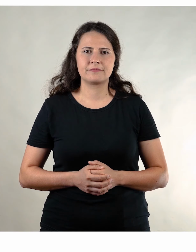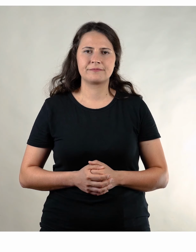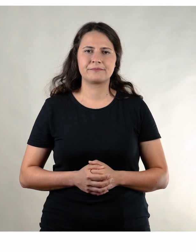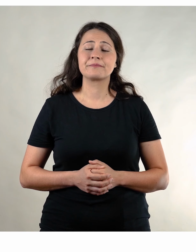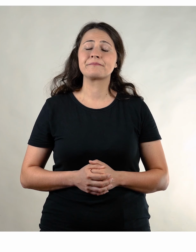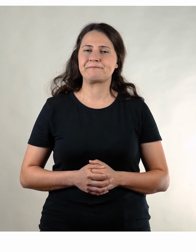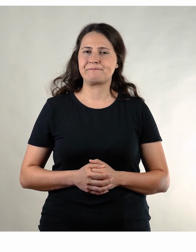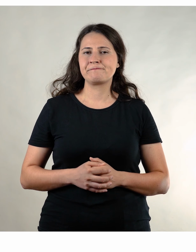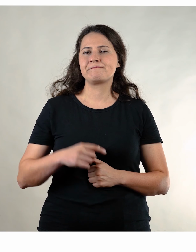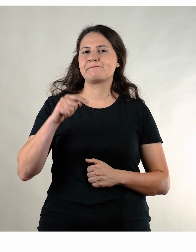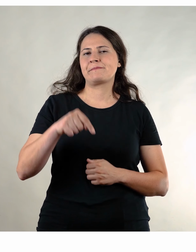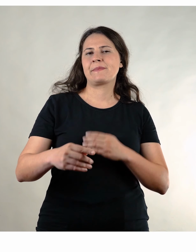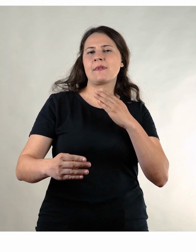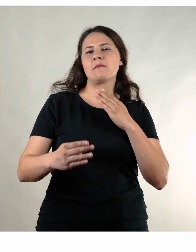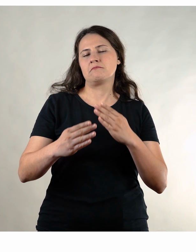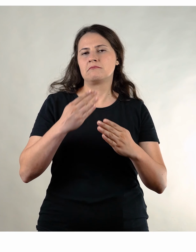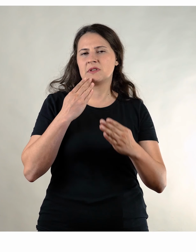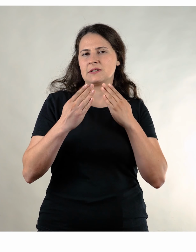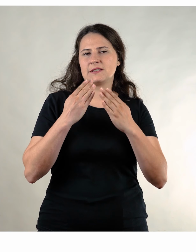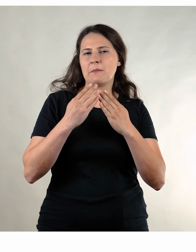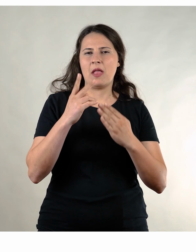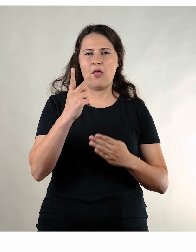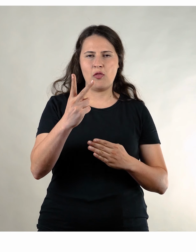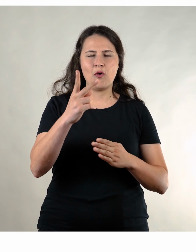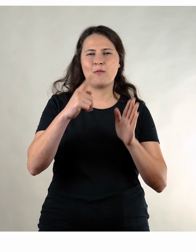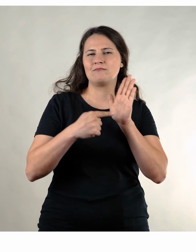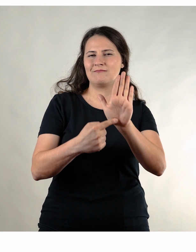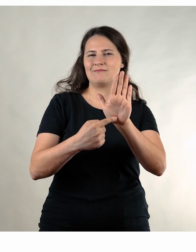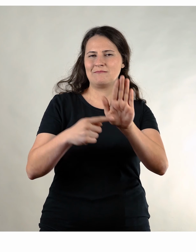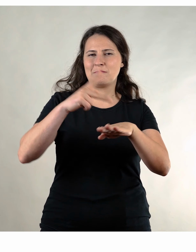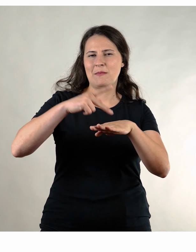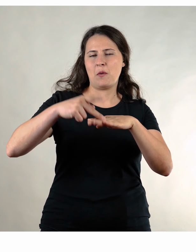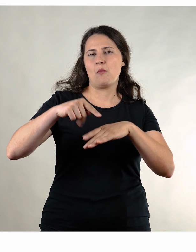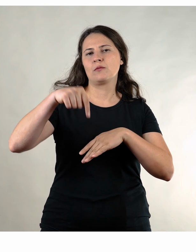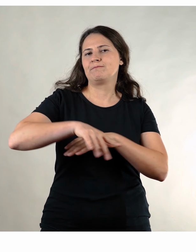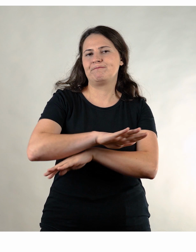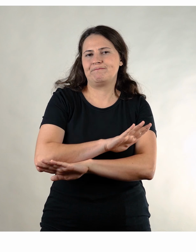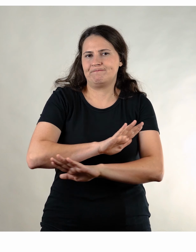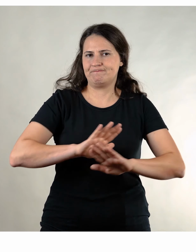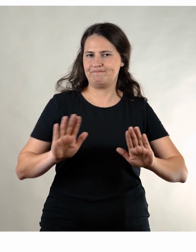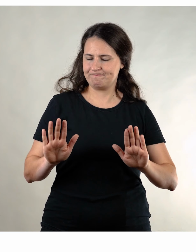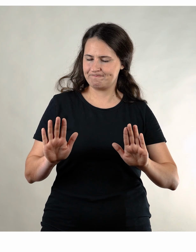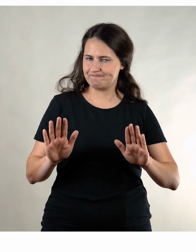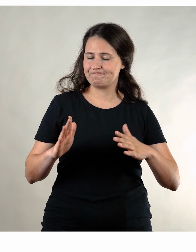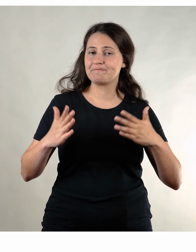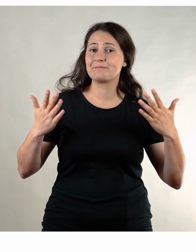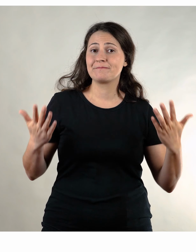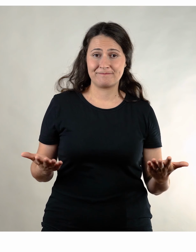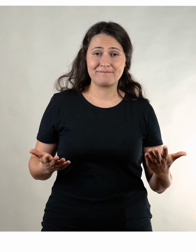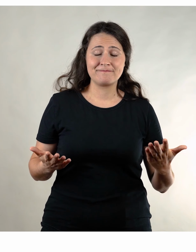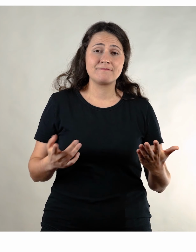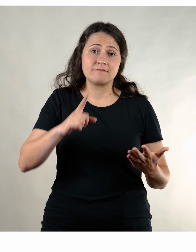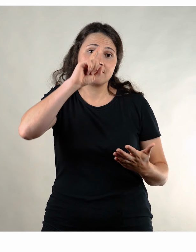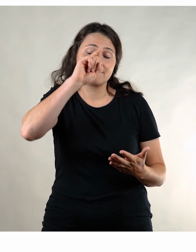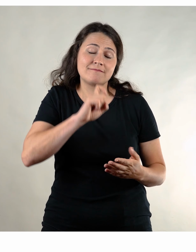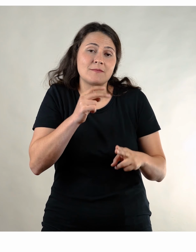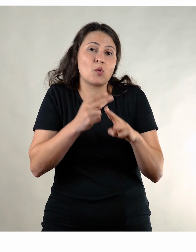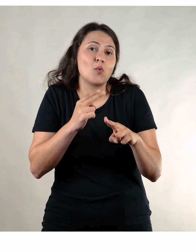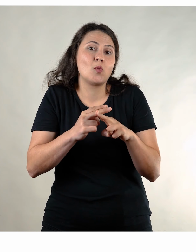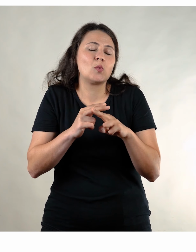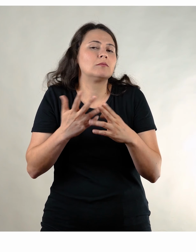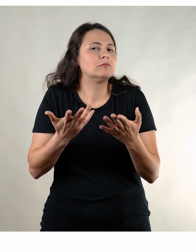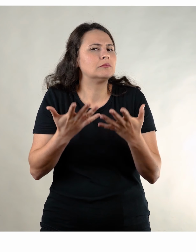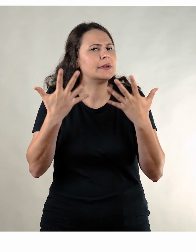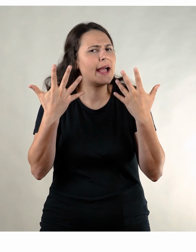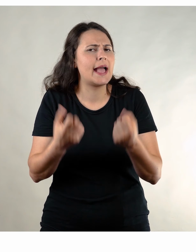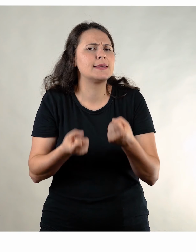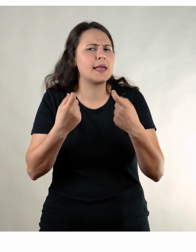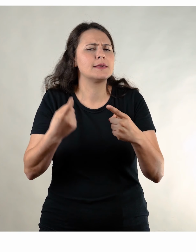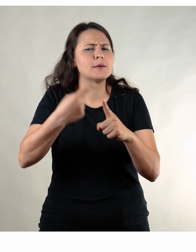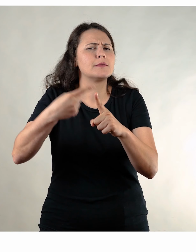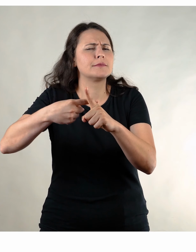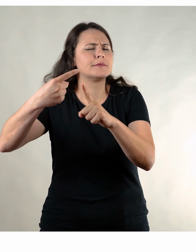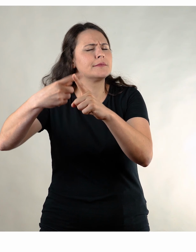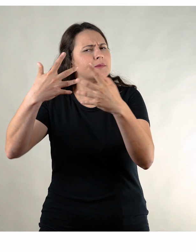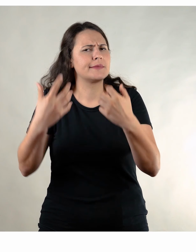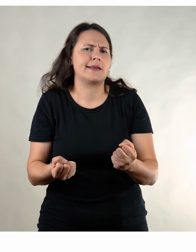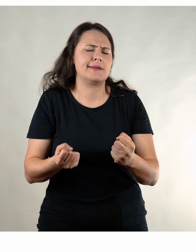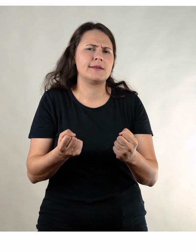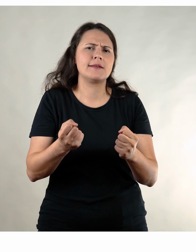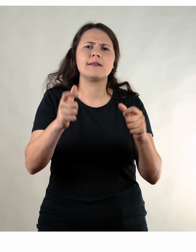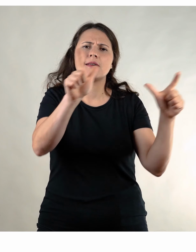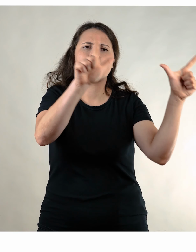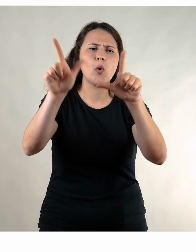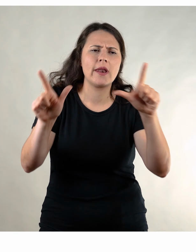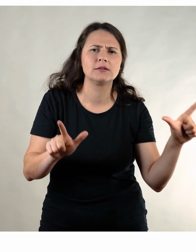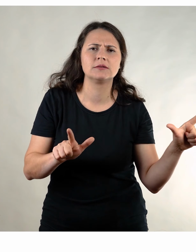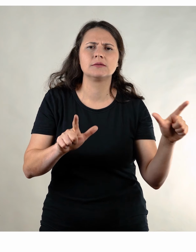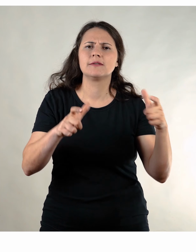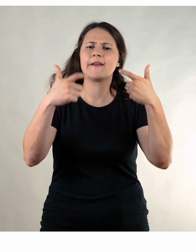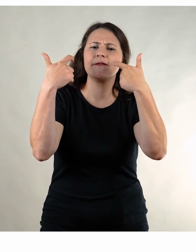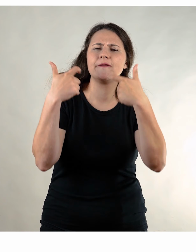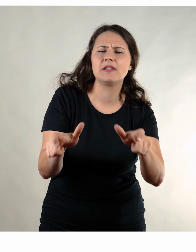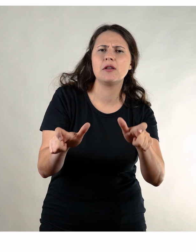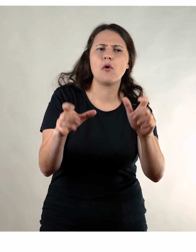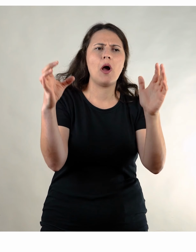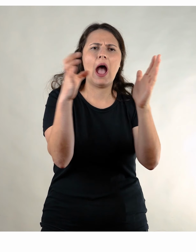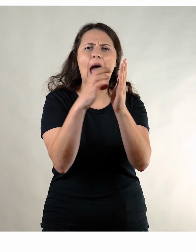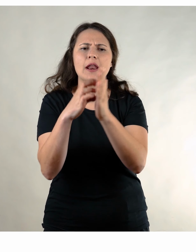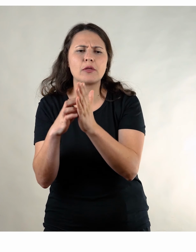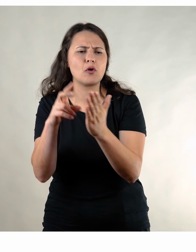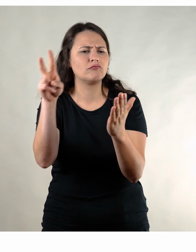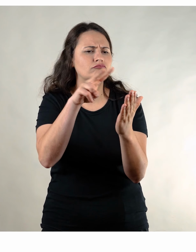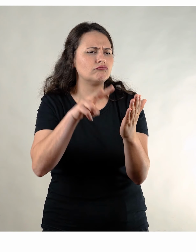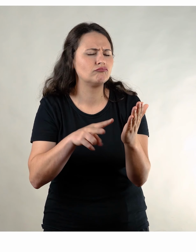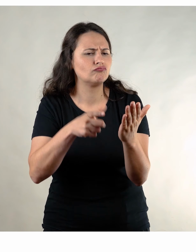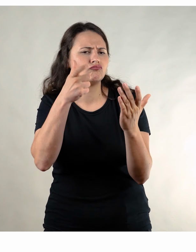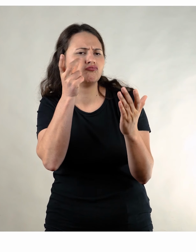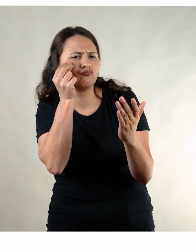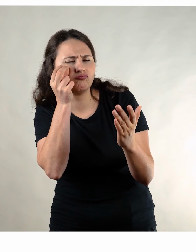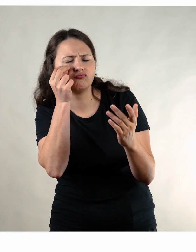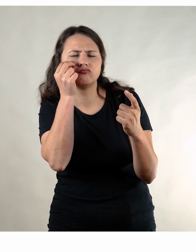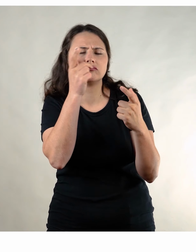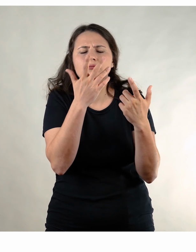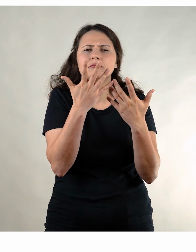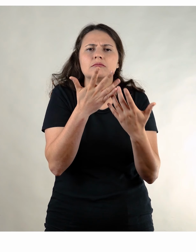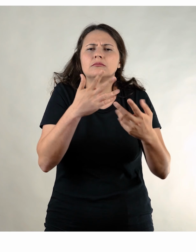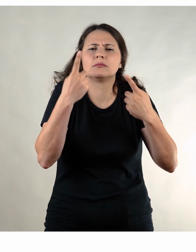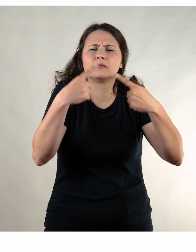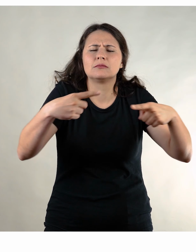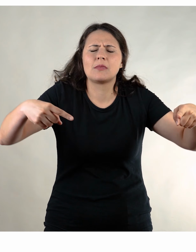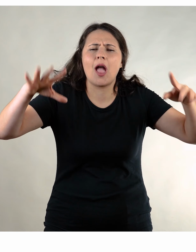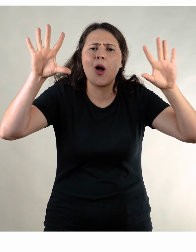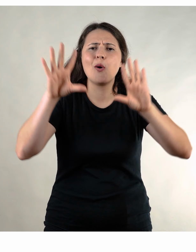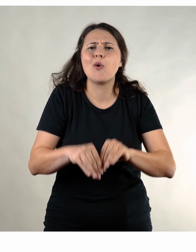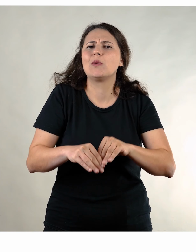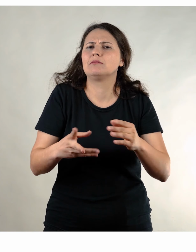Κλείνοντας αυτή την παρουσίαση, θα πρέπει να αναφέρουμε ότι υπάρχουν πολλές πηγές, εικόνες, βίντεο και άρθρα που αναφέρονται σε προγράμματα και εργαλεία,